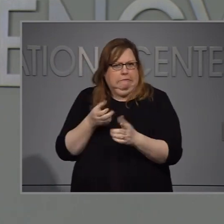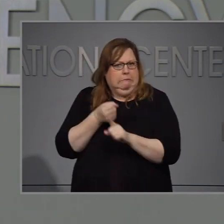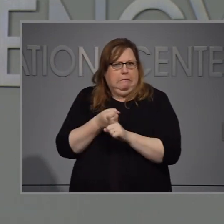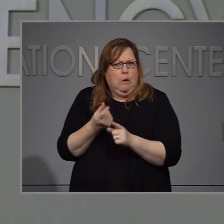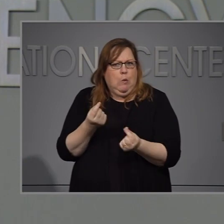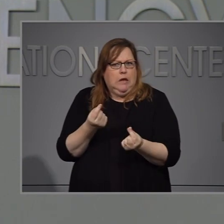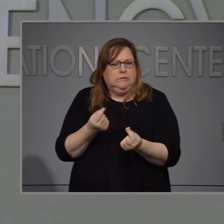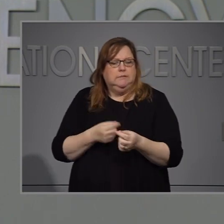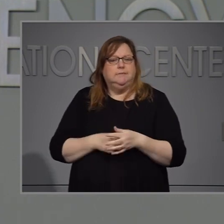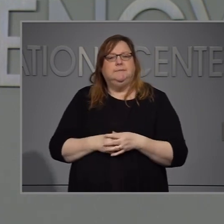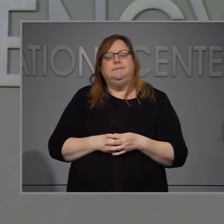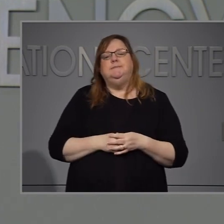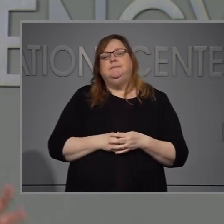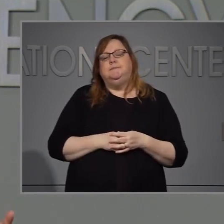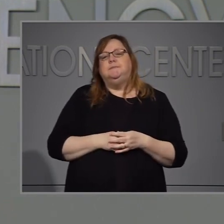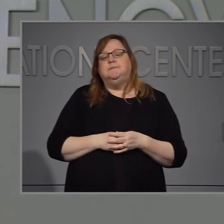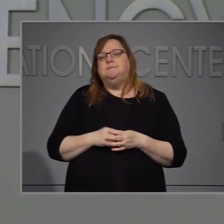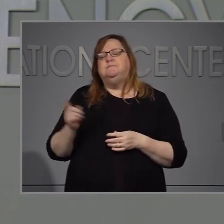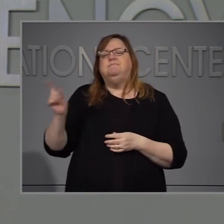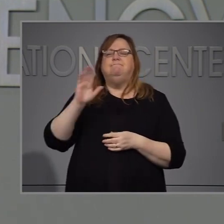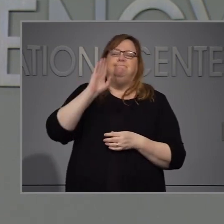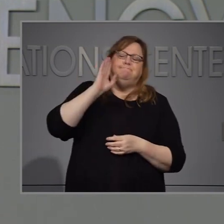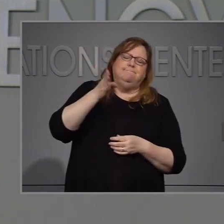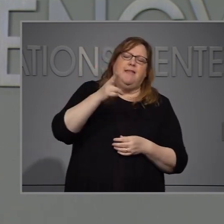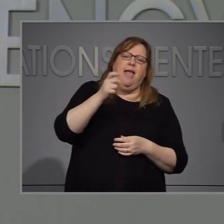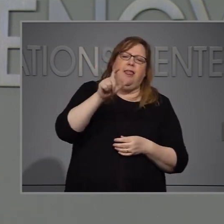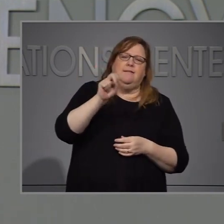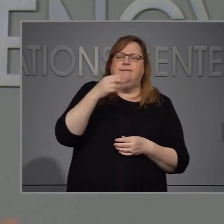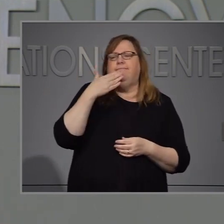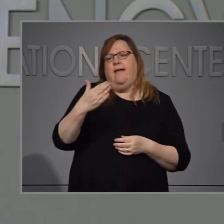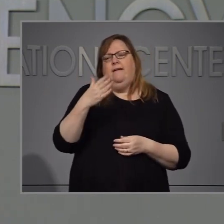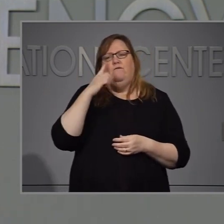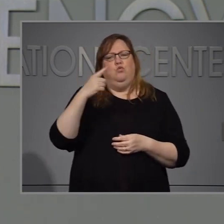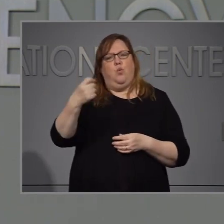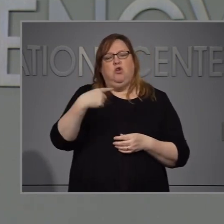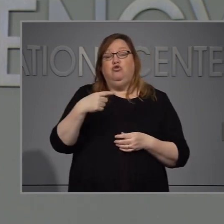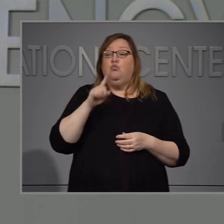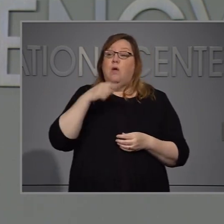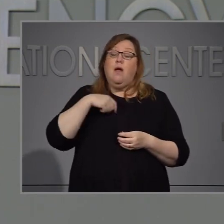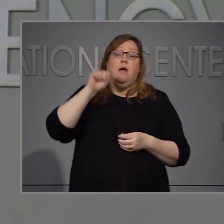de festivo. Respuesta, Gracias por la pregunta, ellos y las tendencias de todo